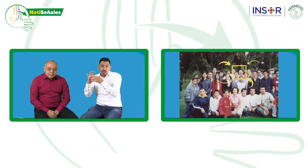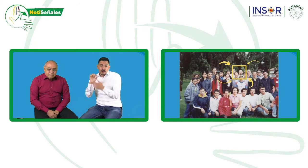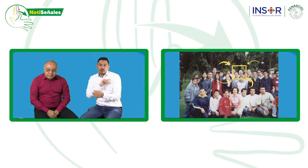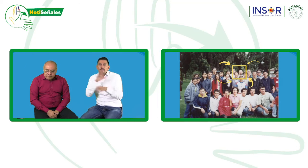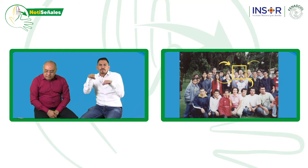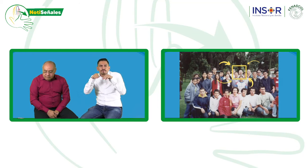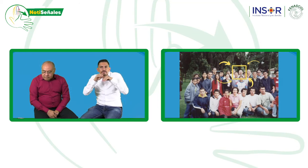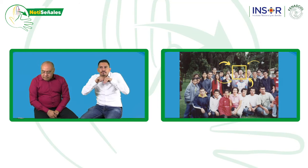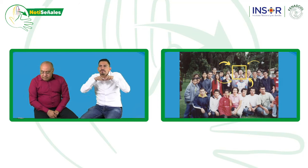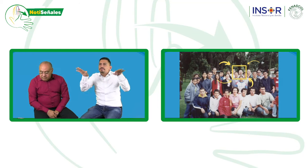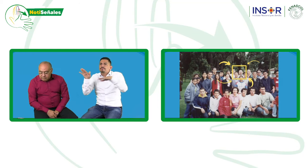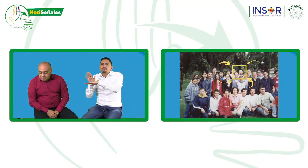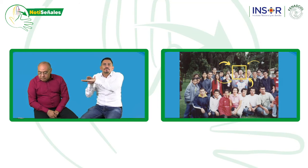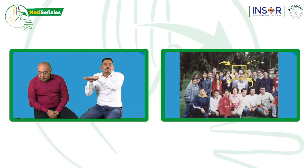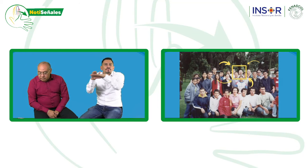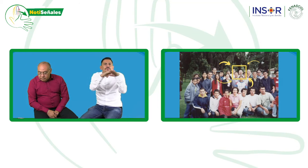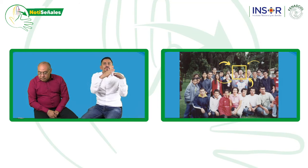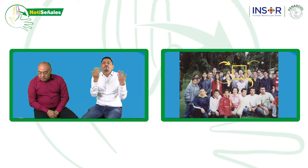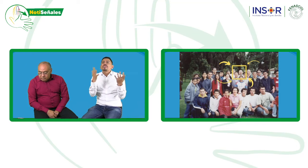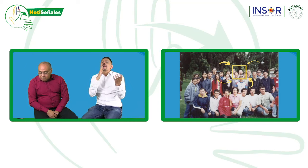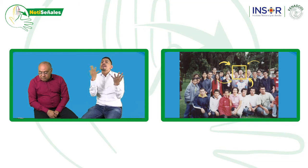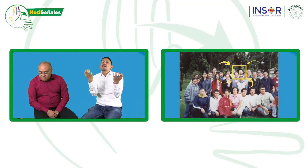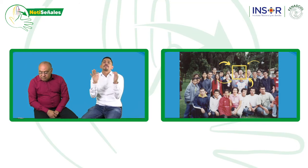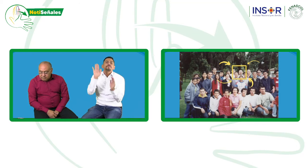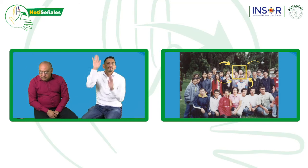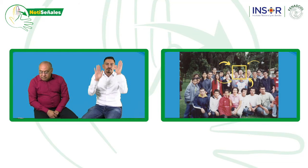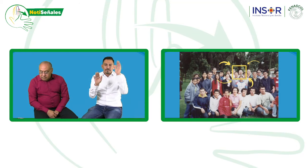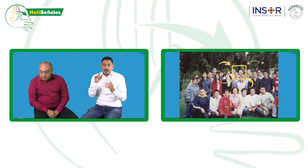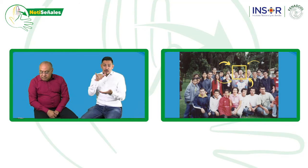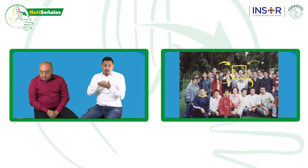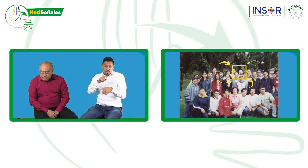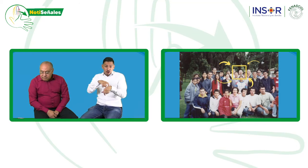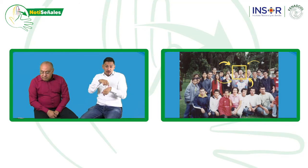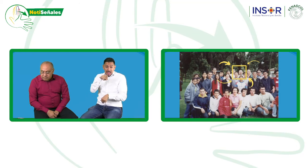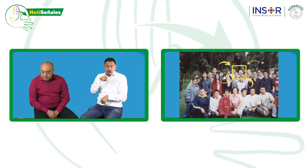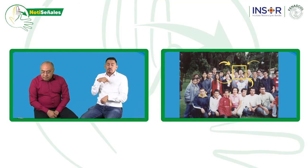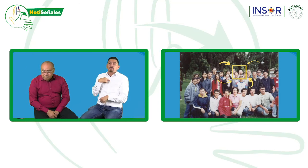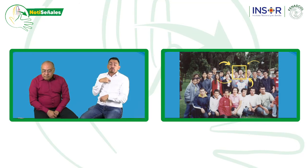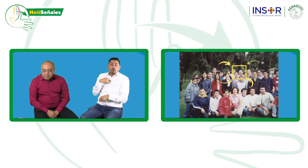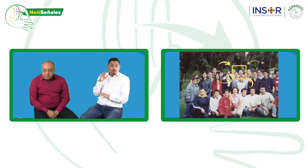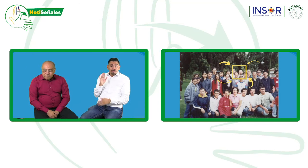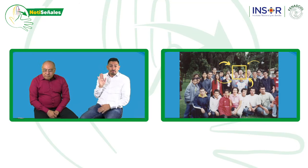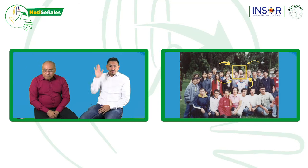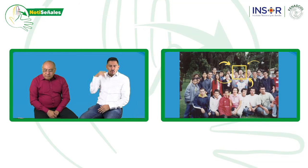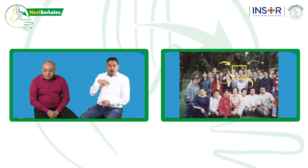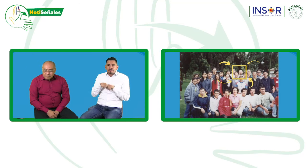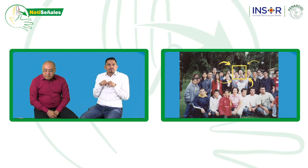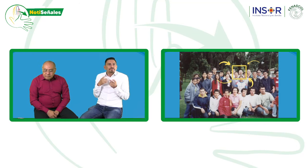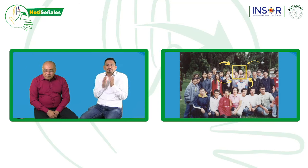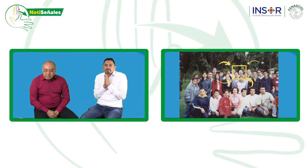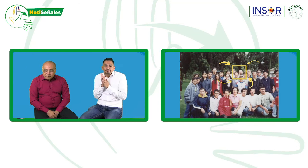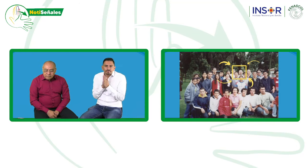y allí en el colegios distritales estaba en el colegio y allí precisamente se